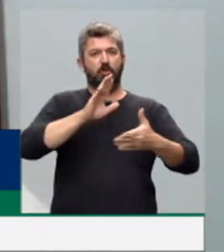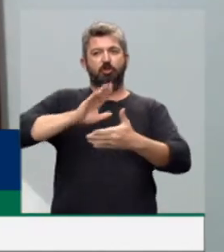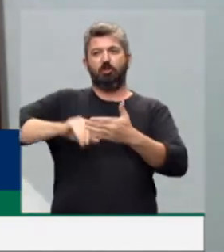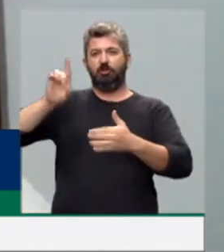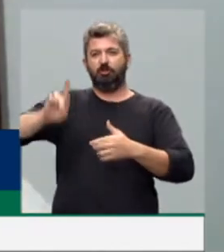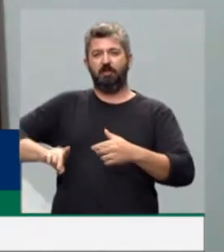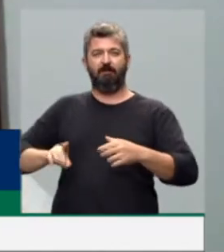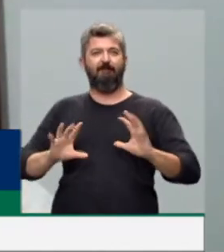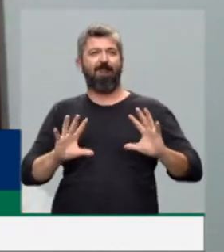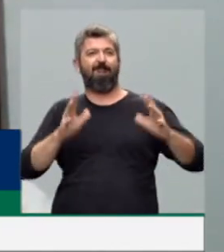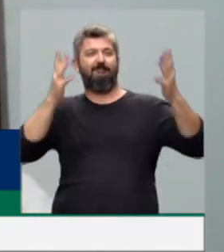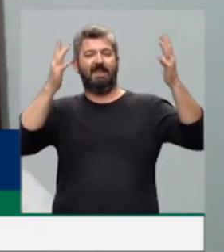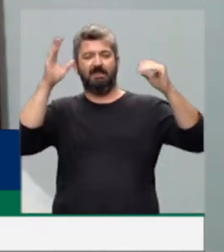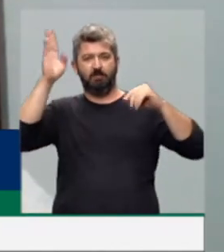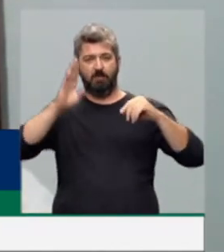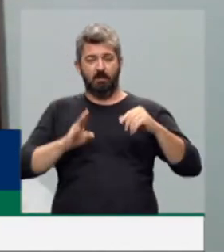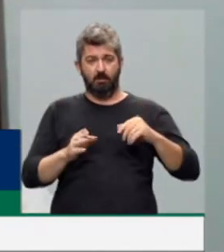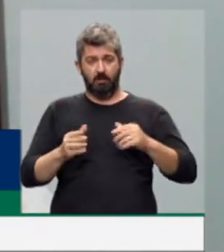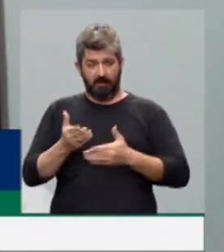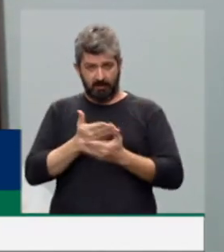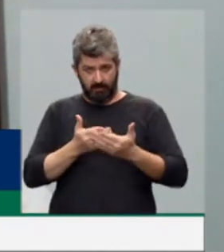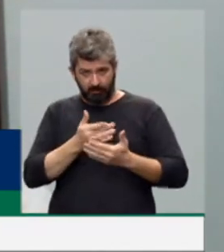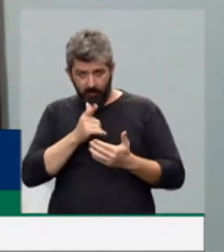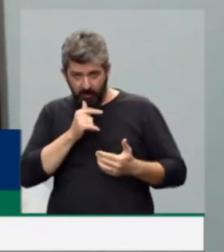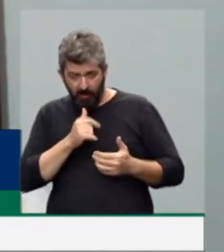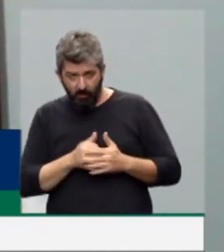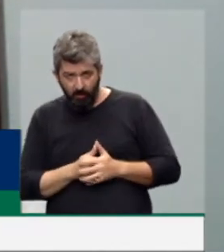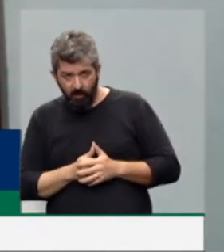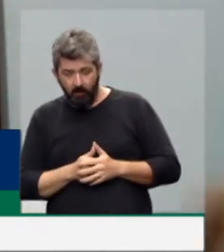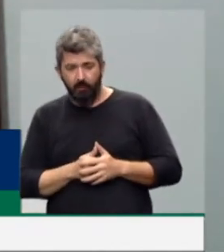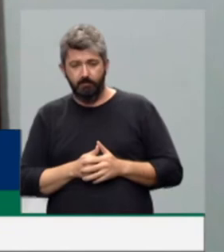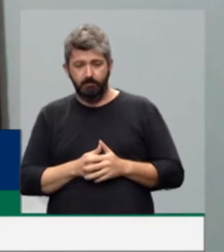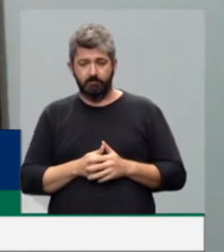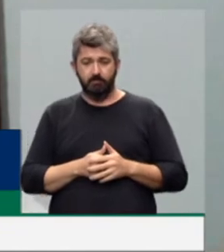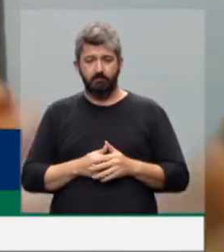COM QUASE TODA CASA QUANDO CONSTITUO LIZ AMOS, RETIROU UMA CONQUISTA QUE FOI